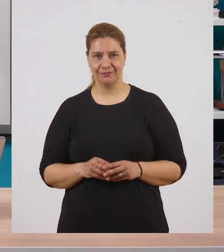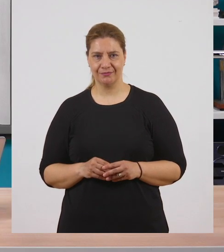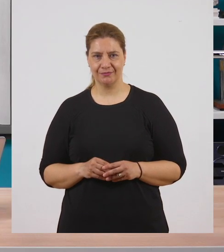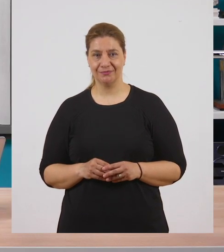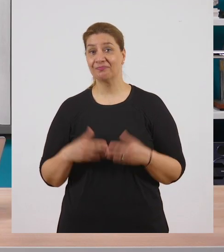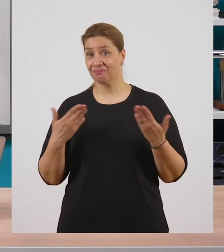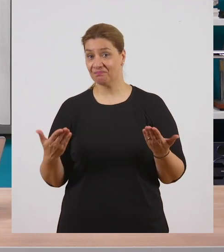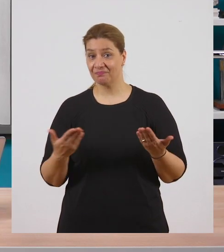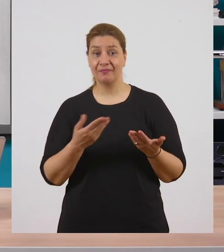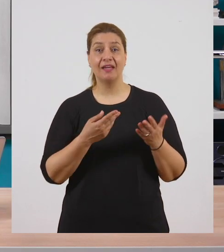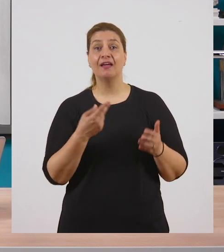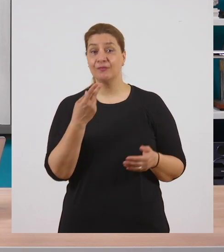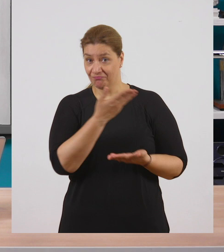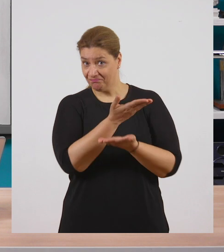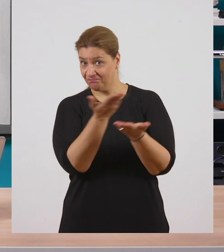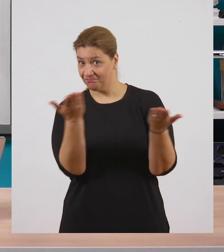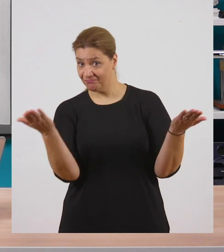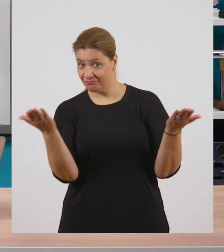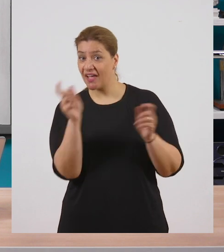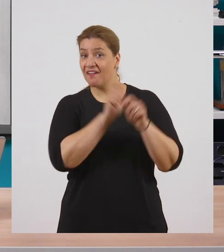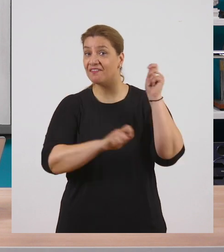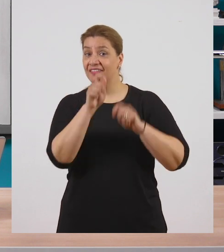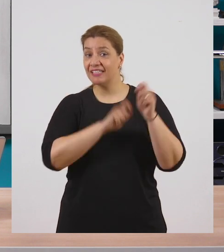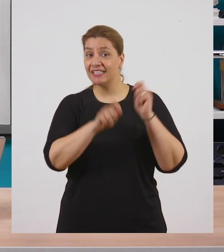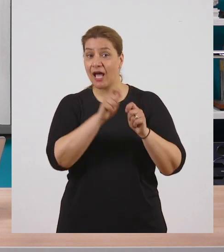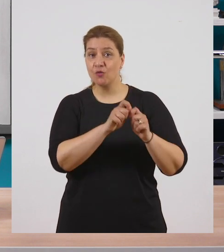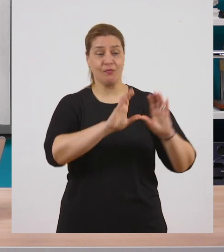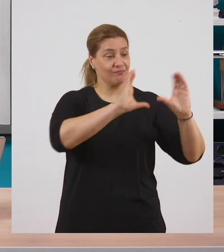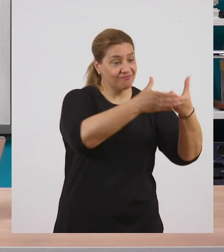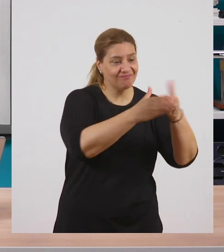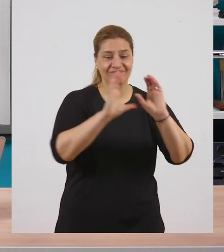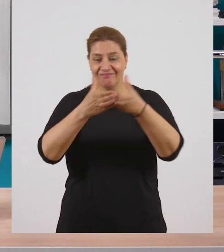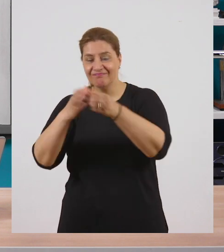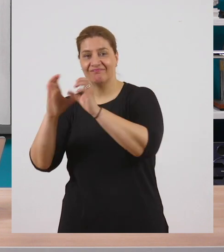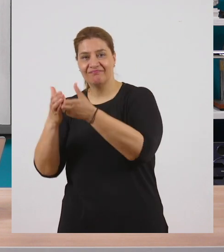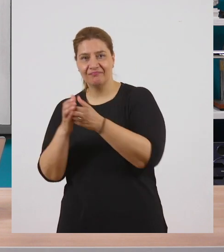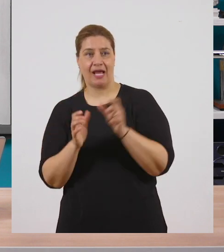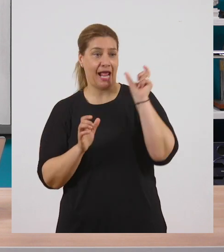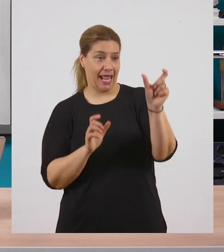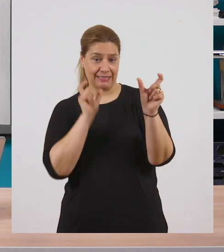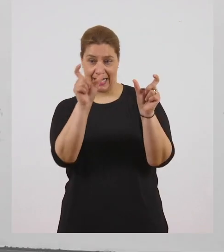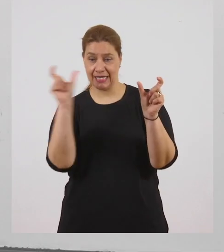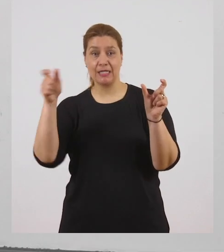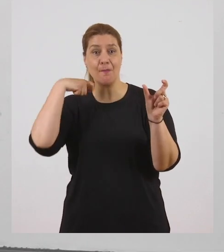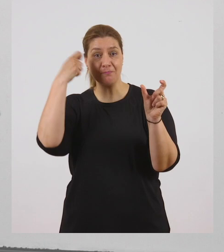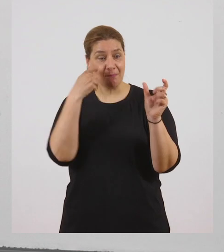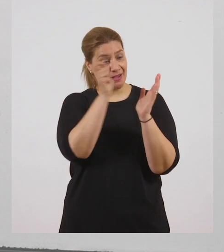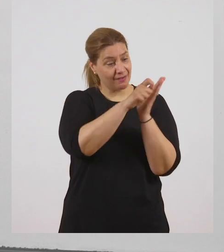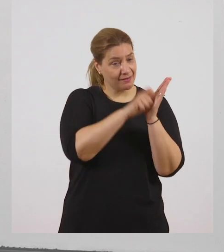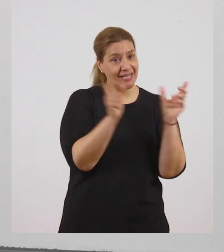Είδαμε, παιδιά, πώς δημιουργούμε μία οικογένεια... λέξεων μέσα από την παραγωγή και τη σύνθεση.